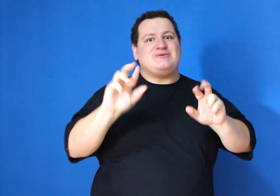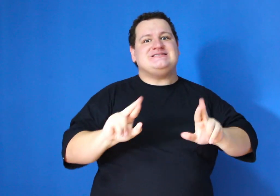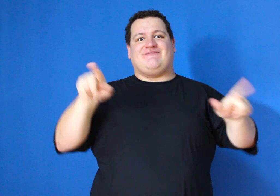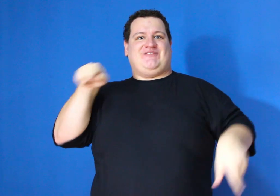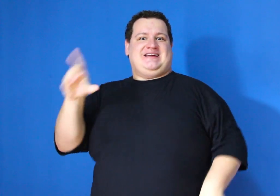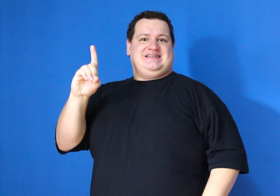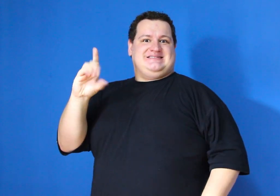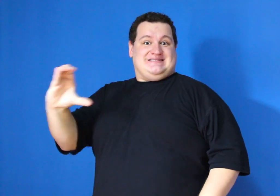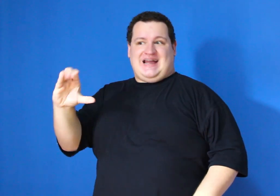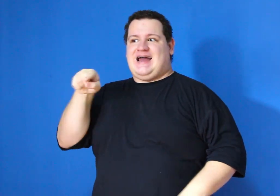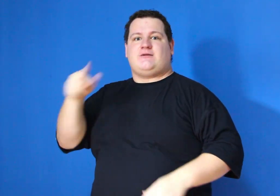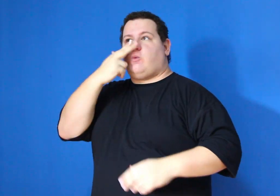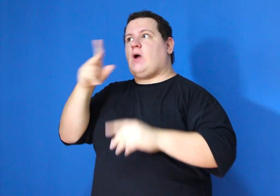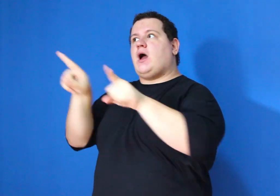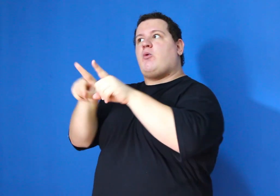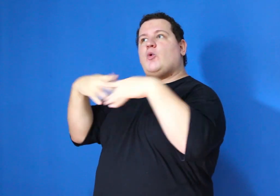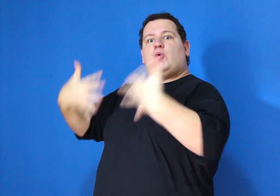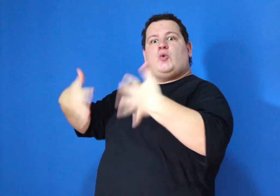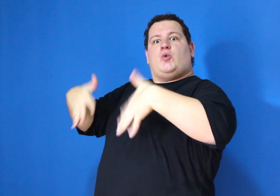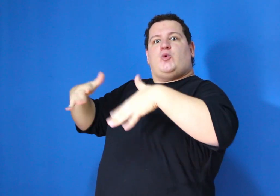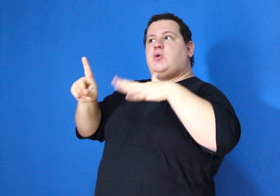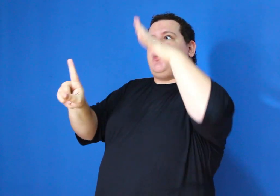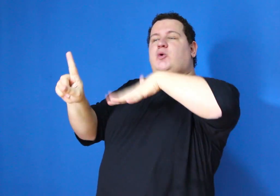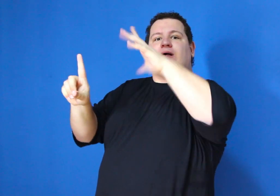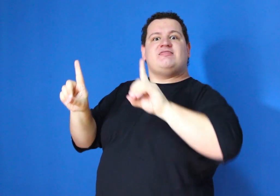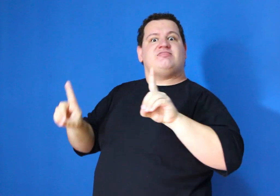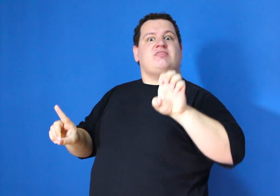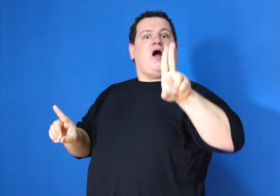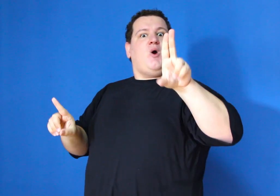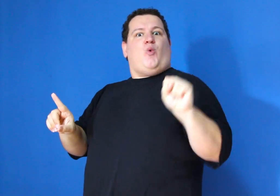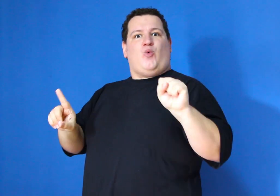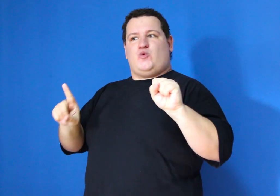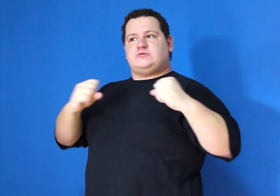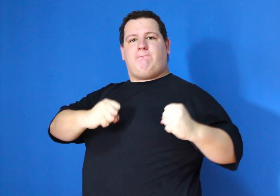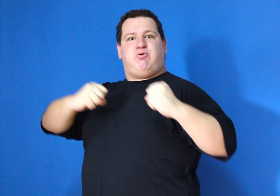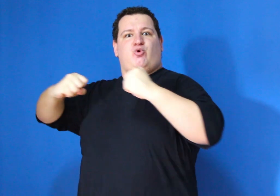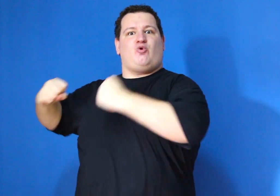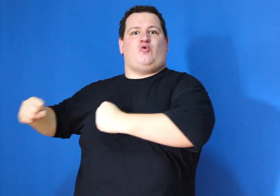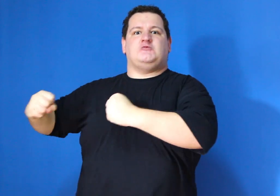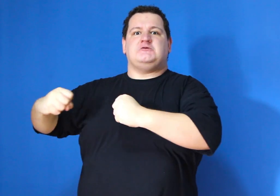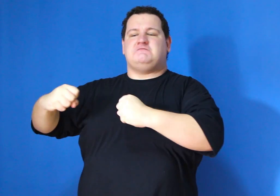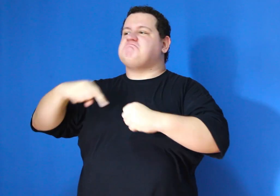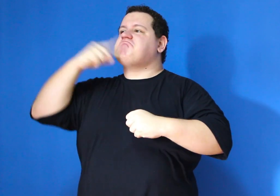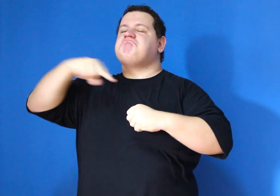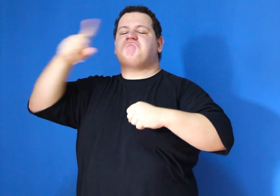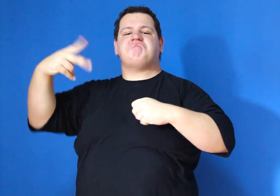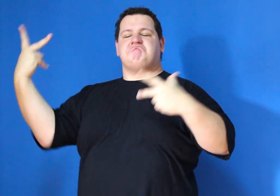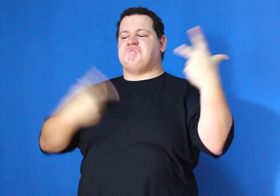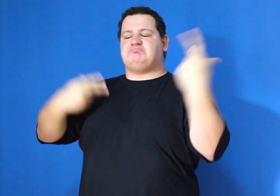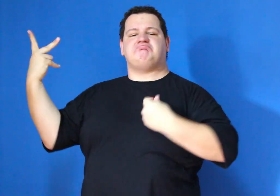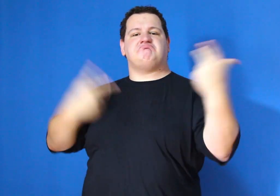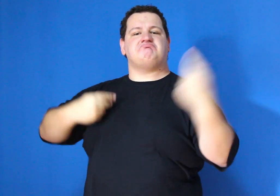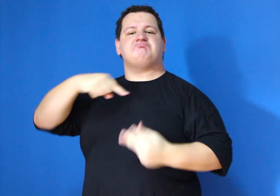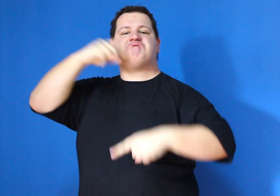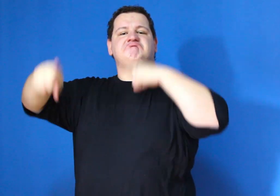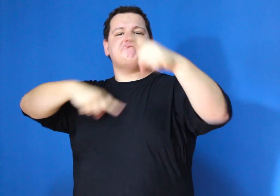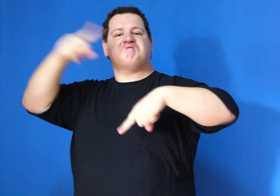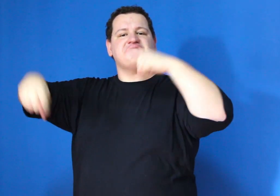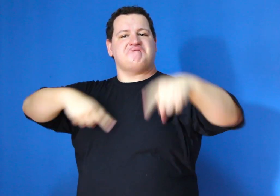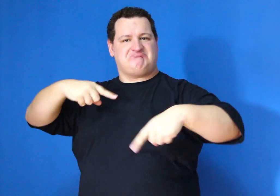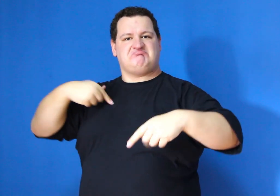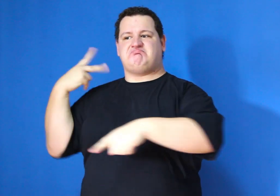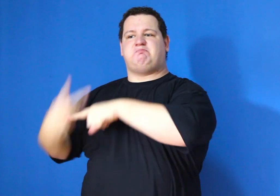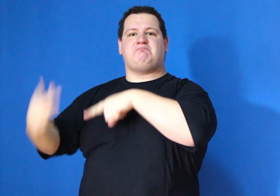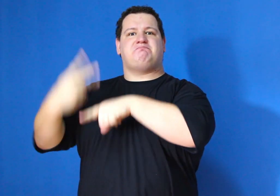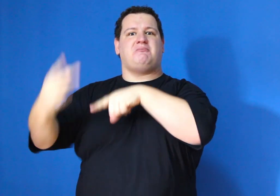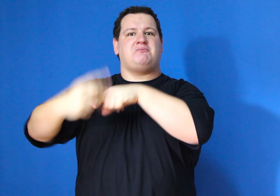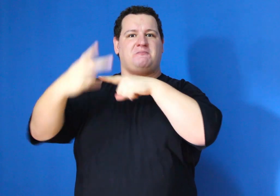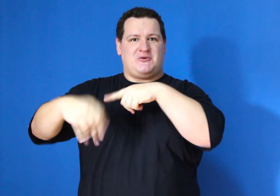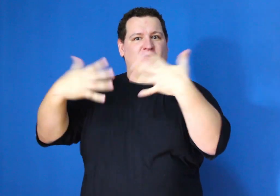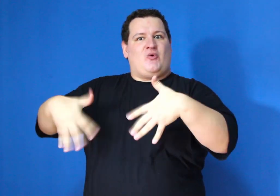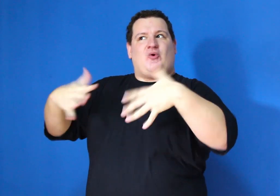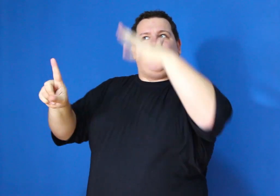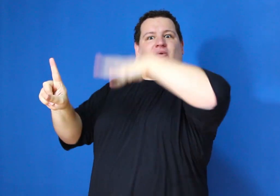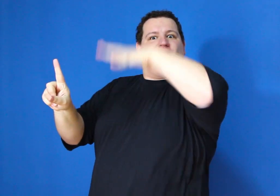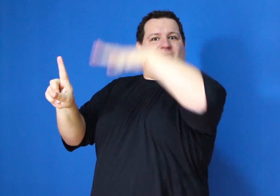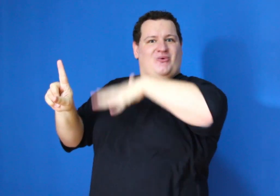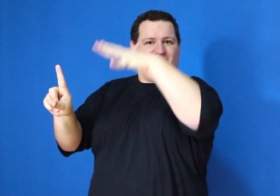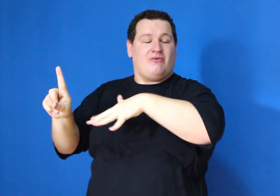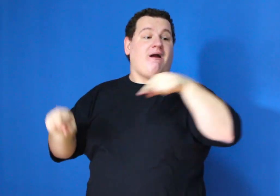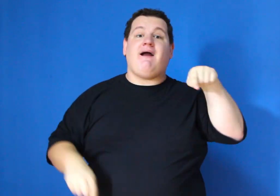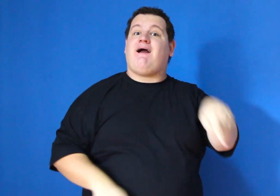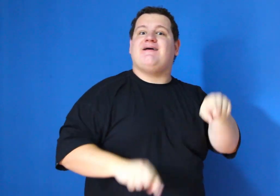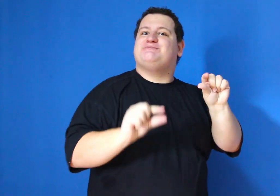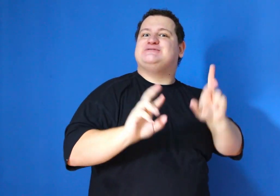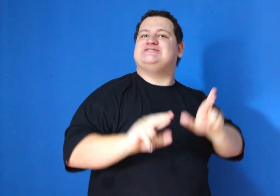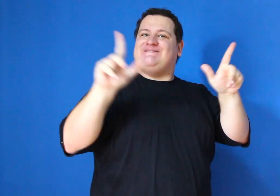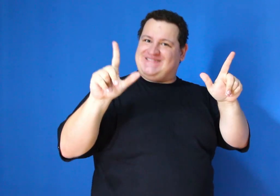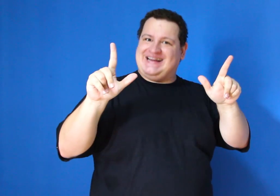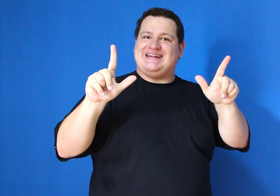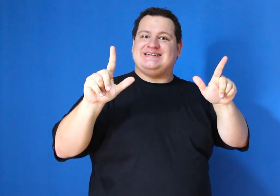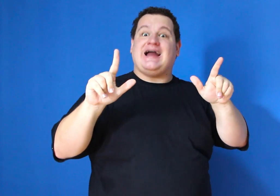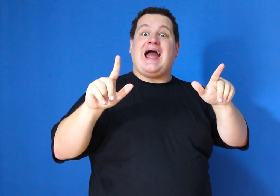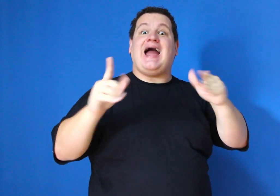Diferentemente da DC, os personagens da rival agiam como deuses todo-poderosos e invencíveis.